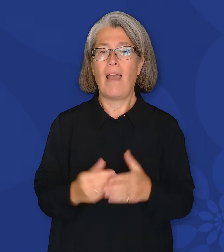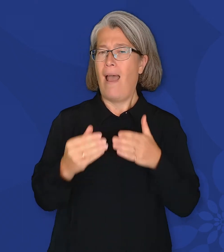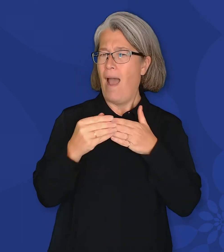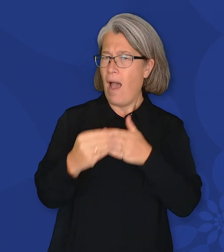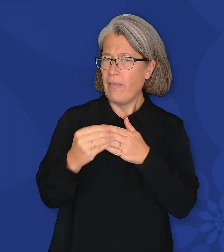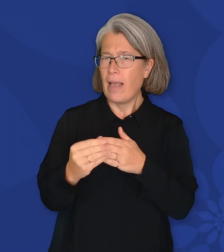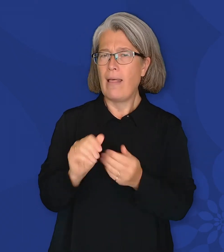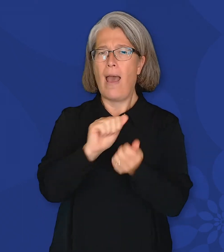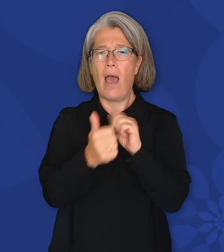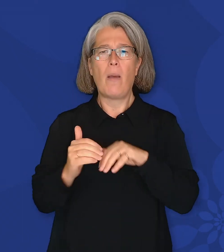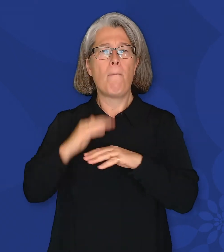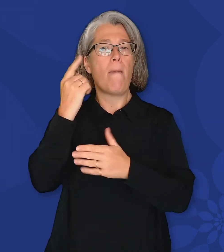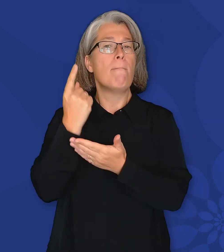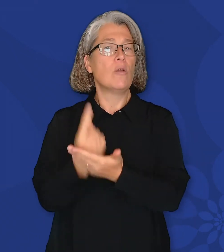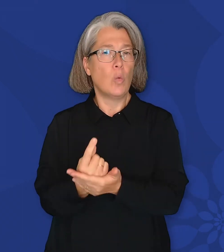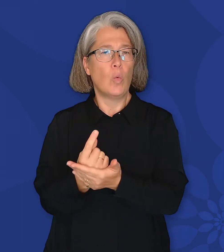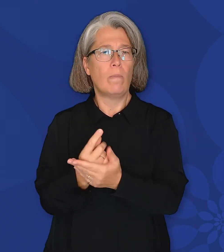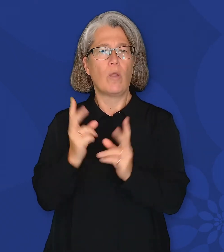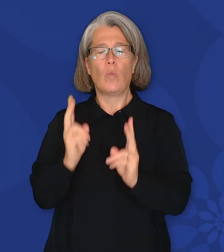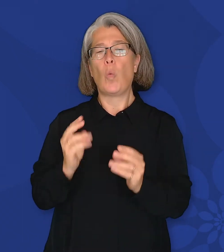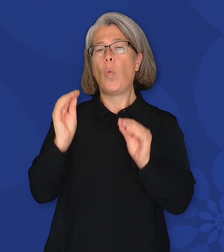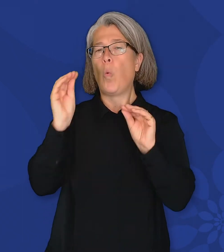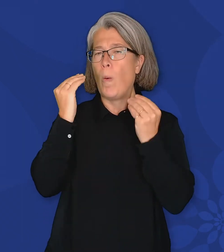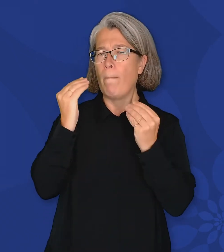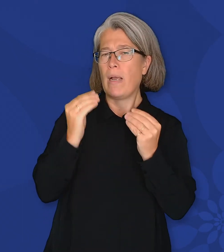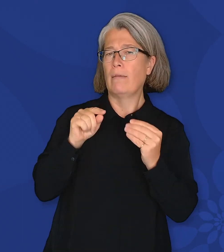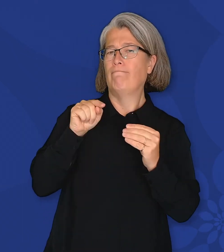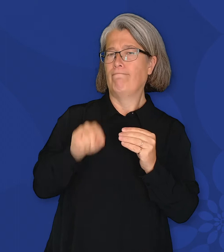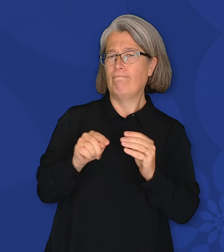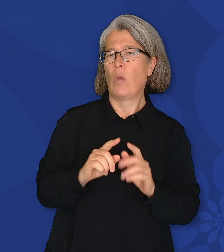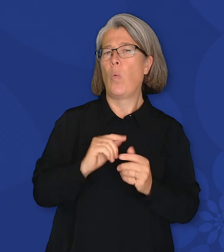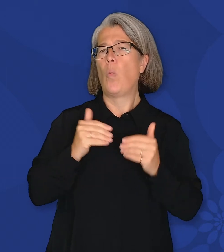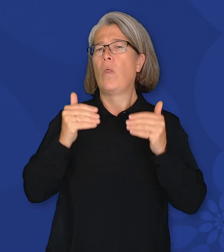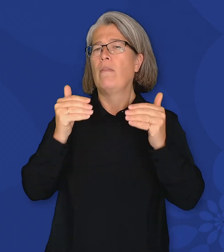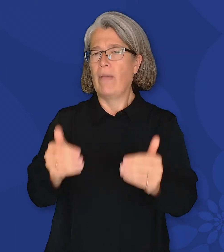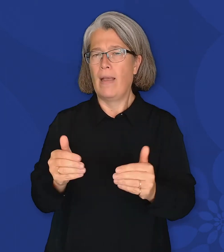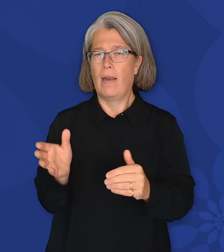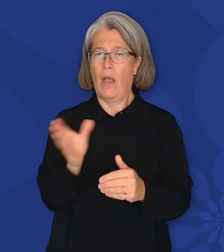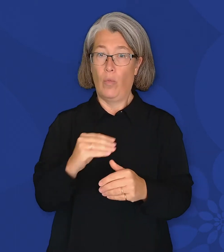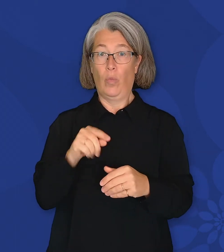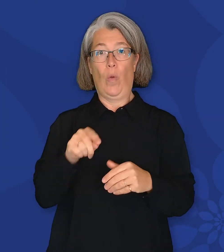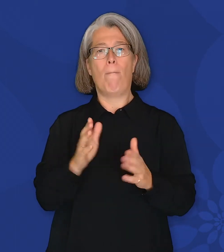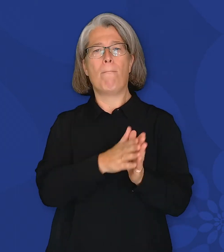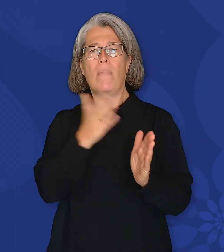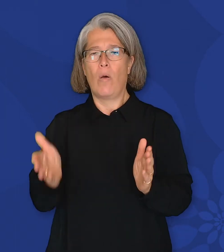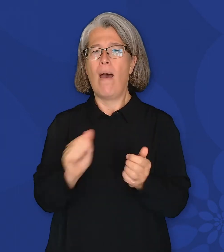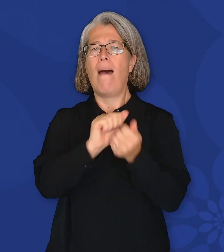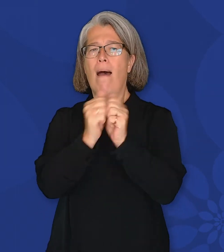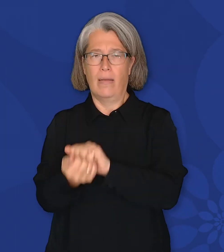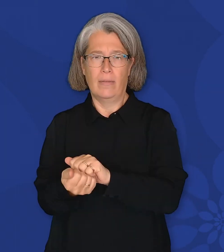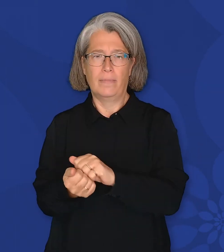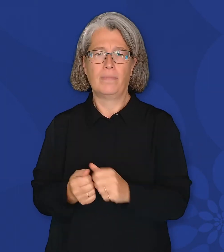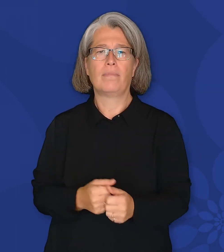Handledningen stärks och utbildningen i övergångsskedet utvecklas.